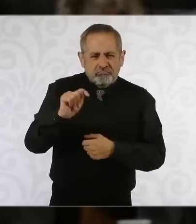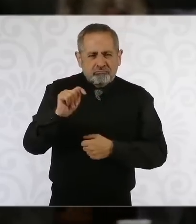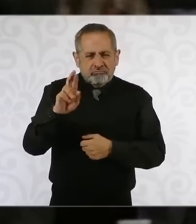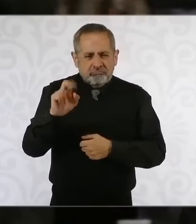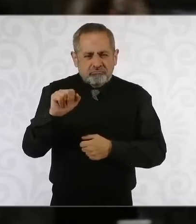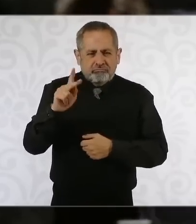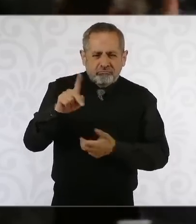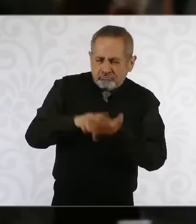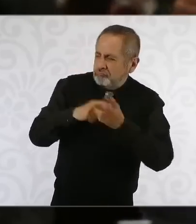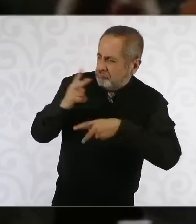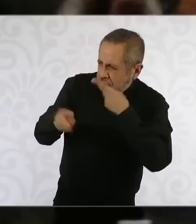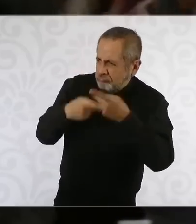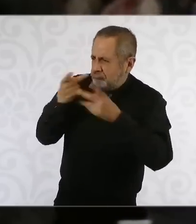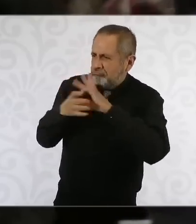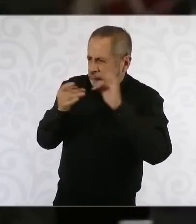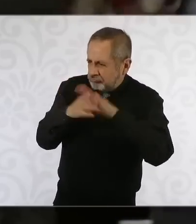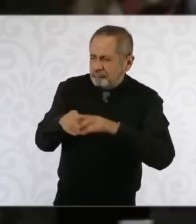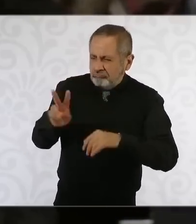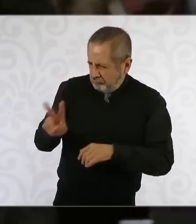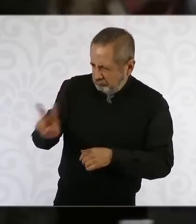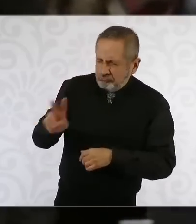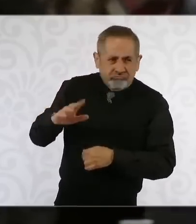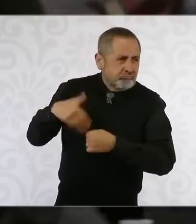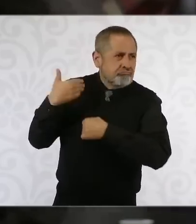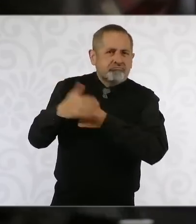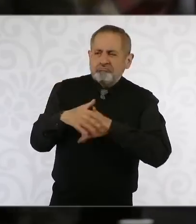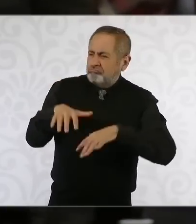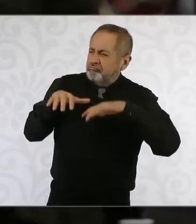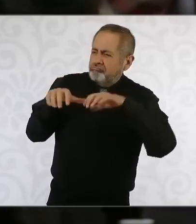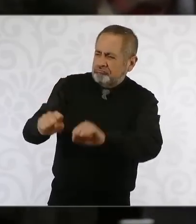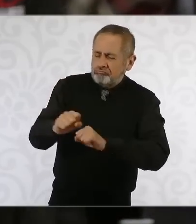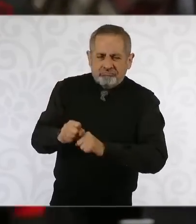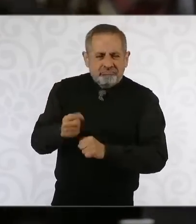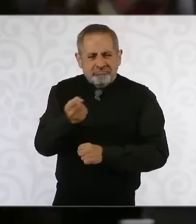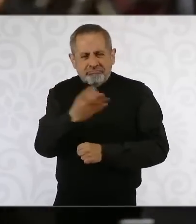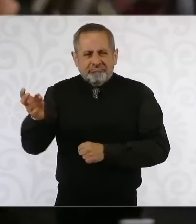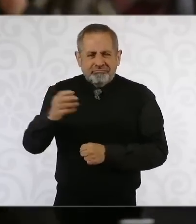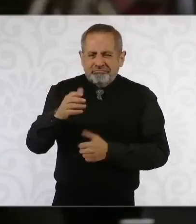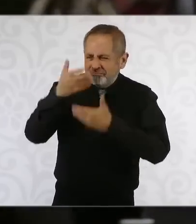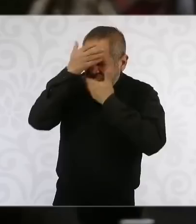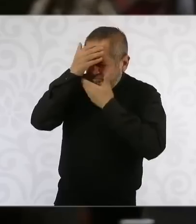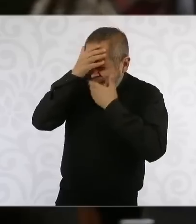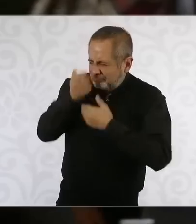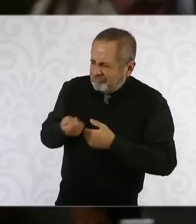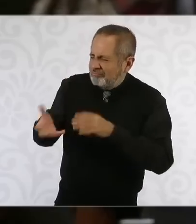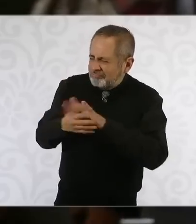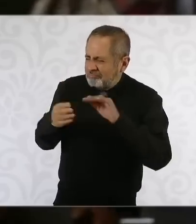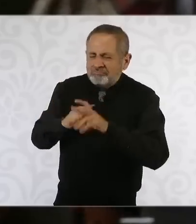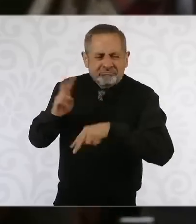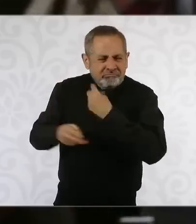el el tema de eh etiquetar terroristas a los cárteles etcétera eh pudiera llegar a haber